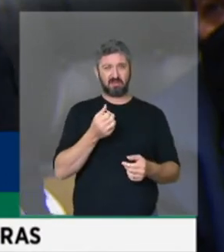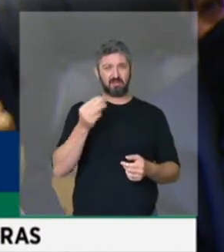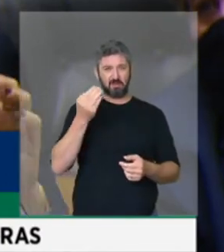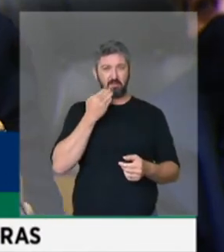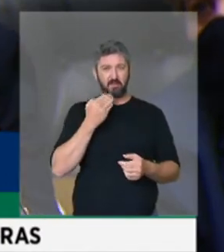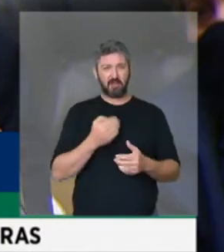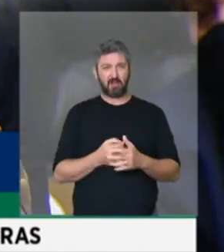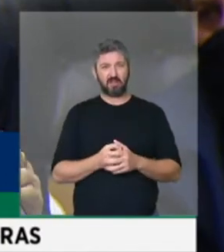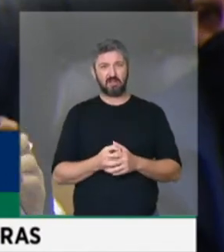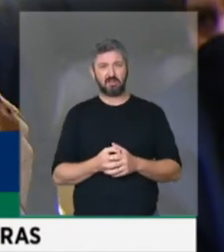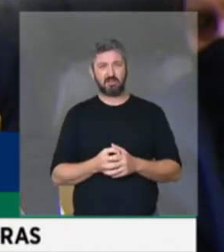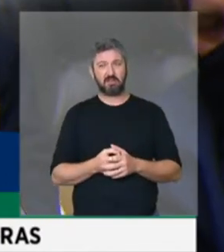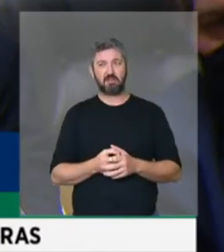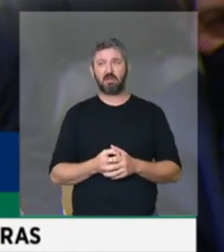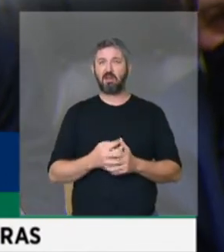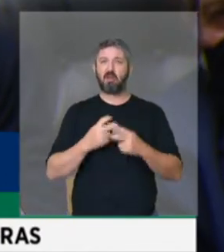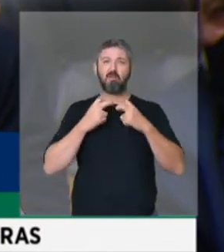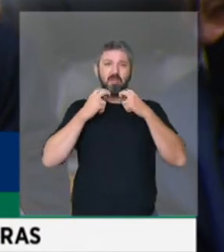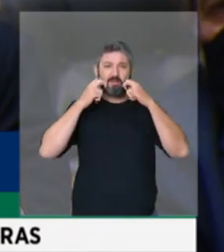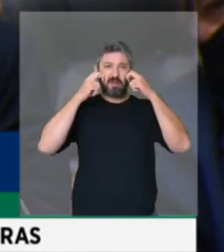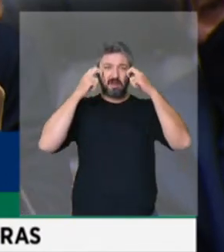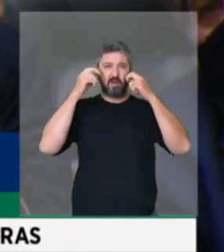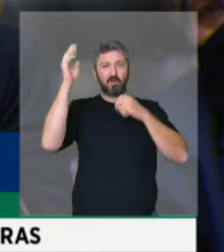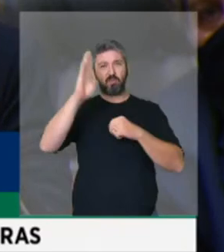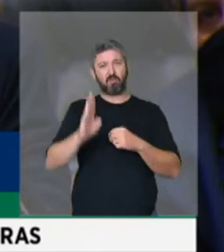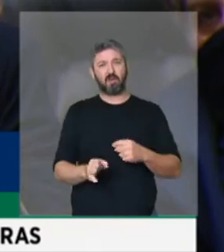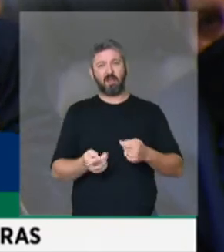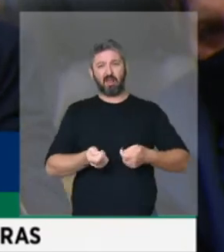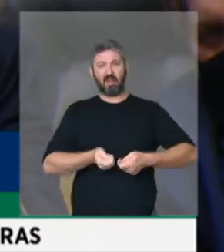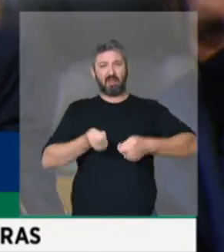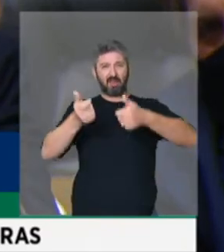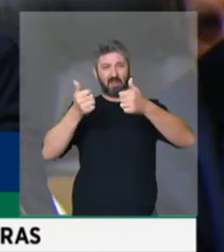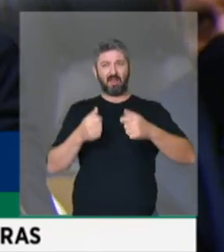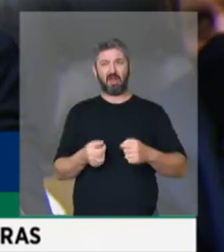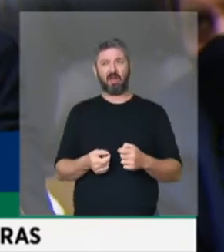ELETROBRAS É UMA EMPRESA QUE GERA, DISTRIBUI E DÁ LUCRO AO BRASIL! FORAM MAIS DE 26